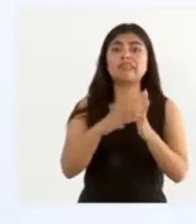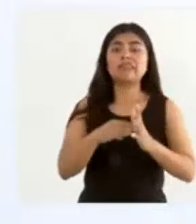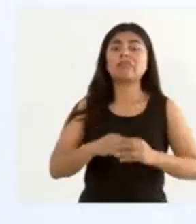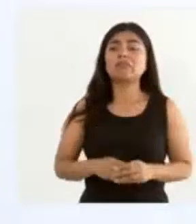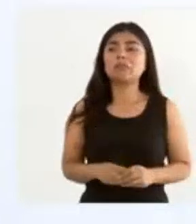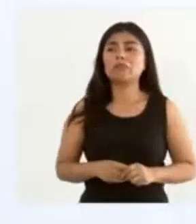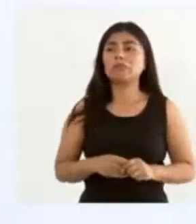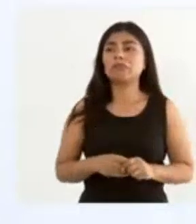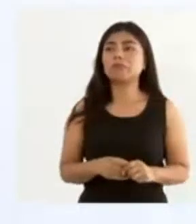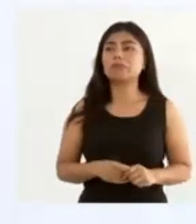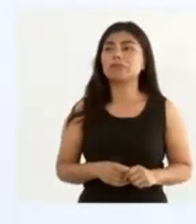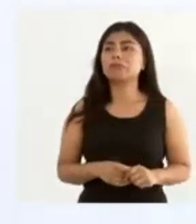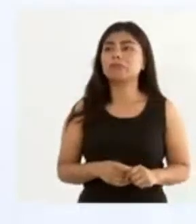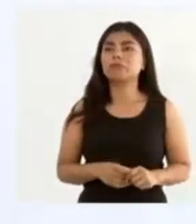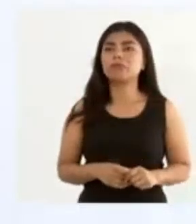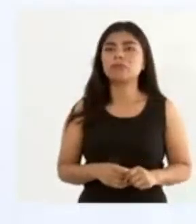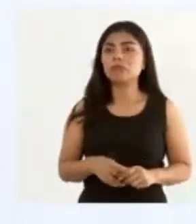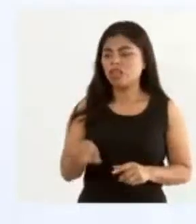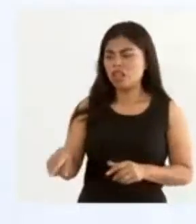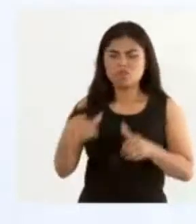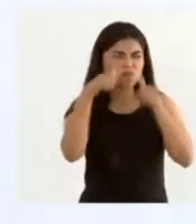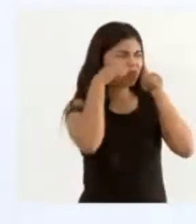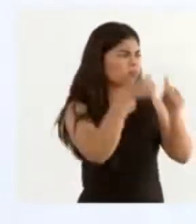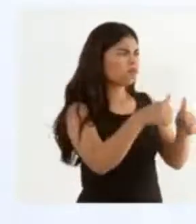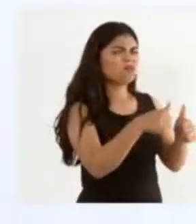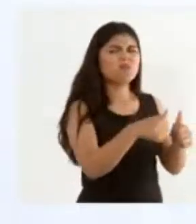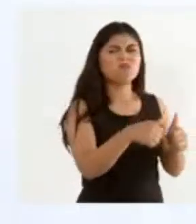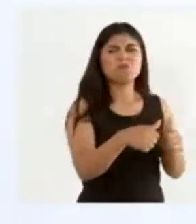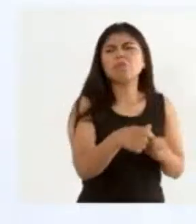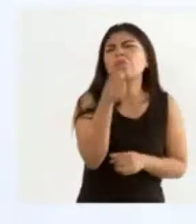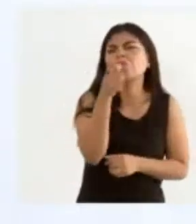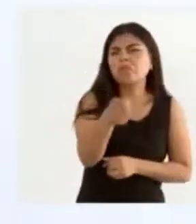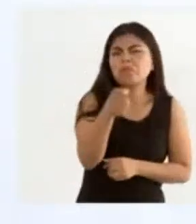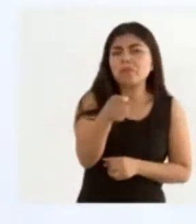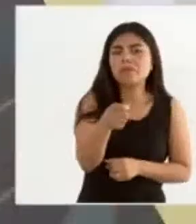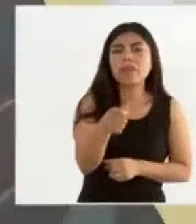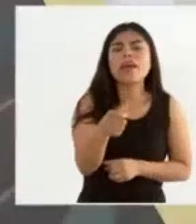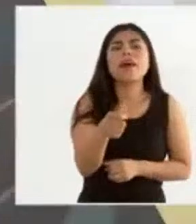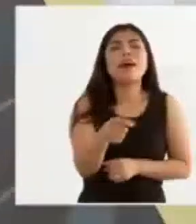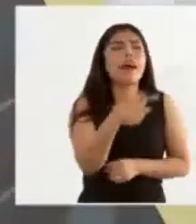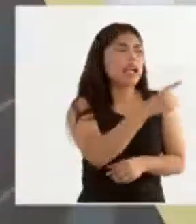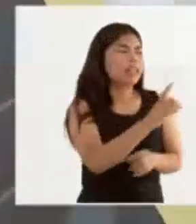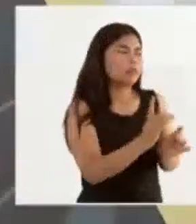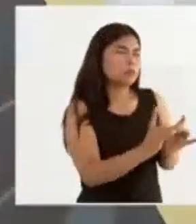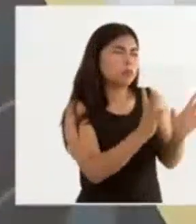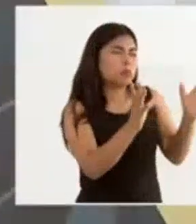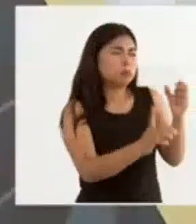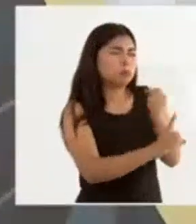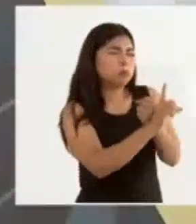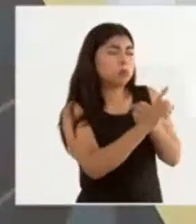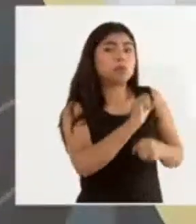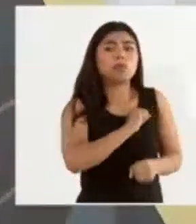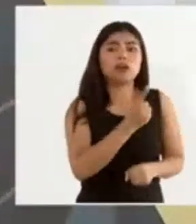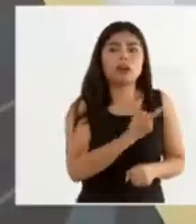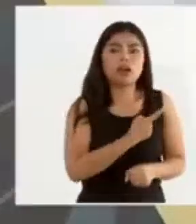pues que haya prevención y atención temprana a la salud. Ahora que estamos inaugurando estas